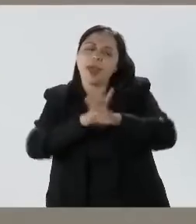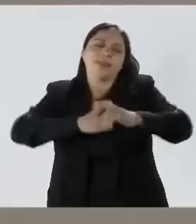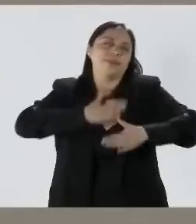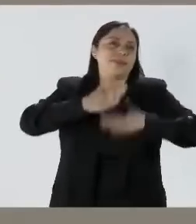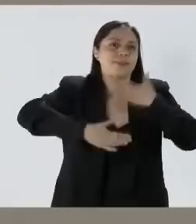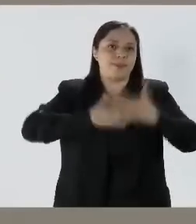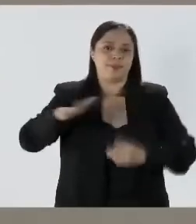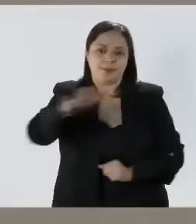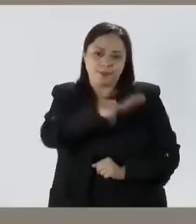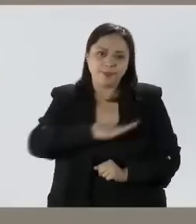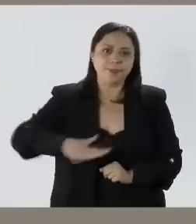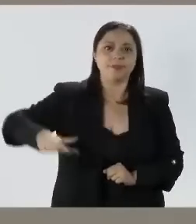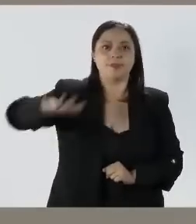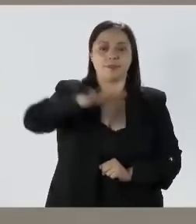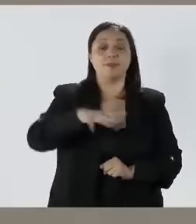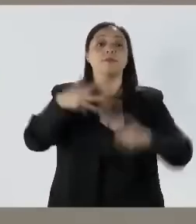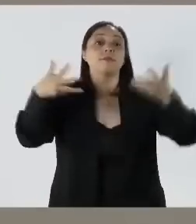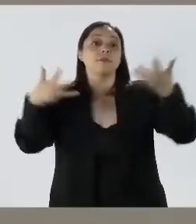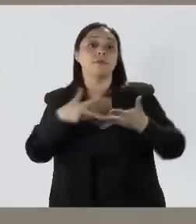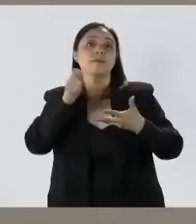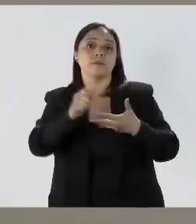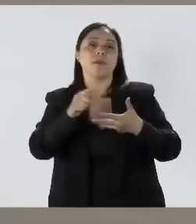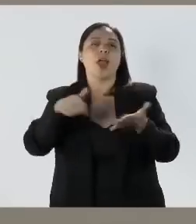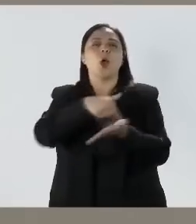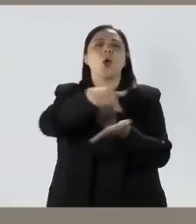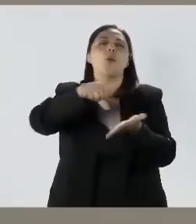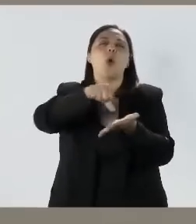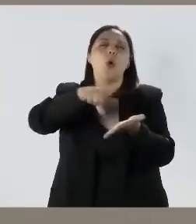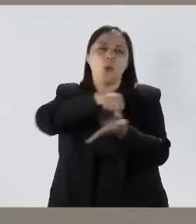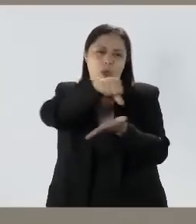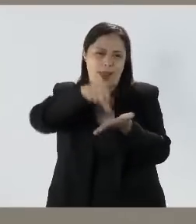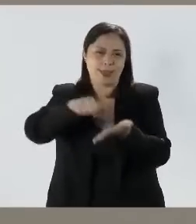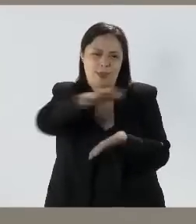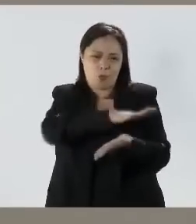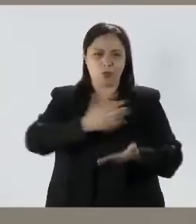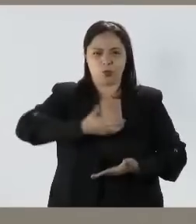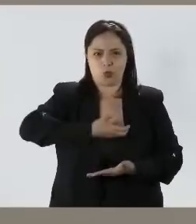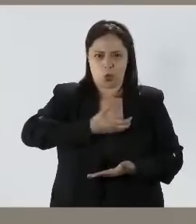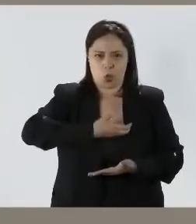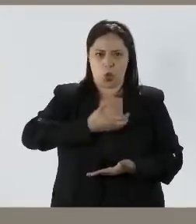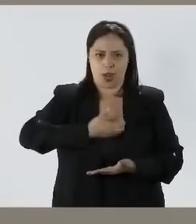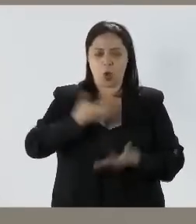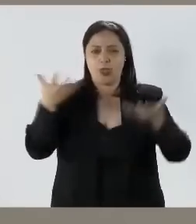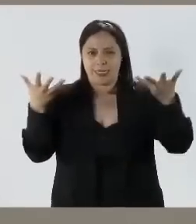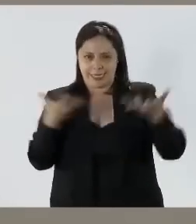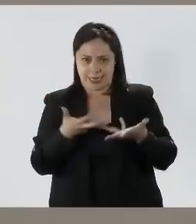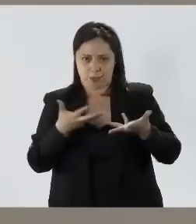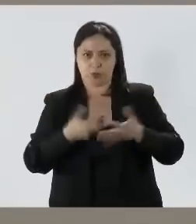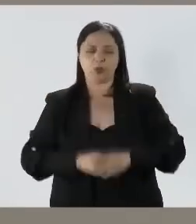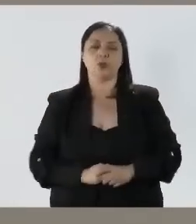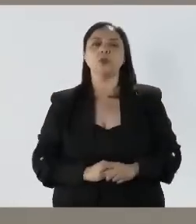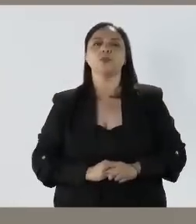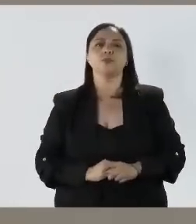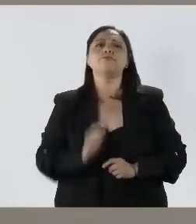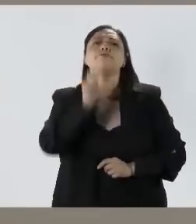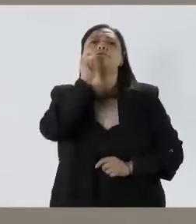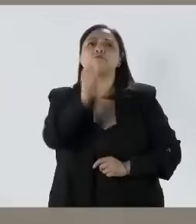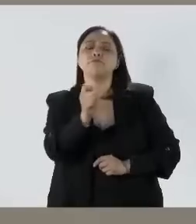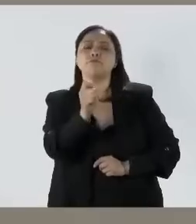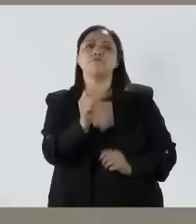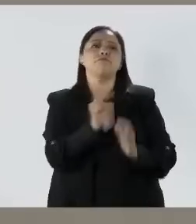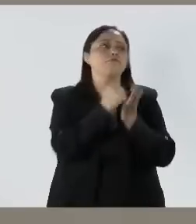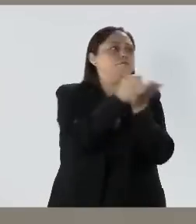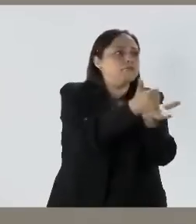realizamos el operativo en el centro histórico donde se ayudó a a cuidar el espacio público